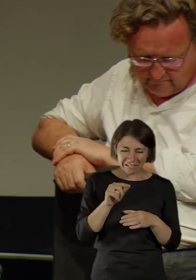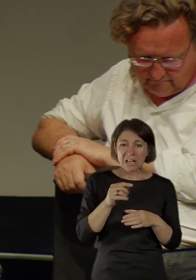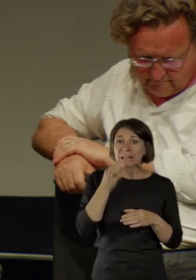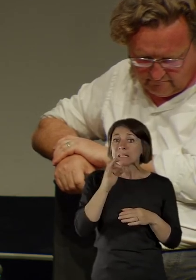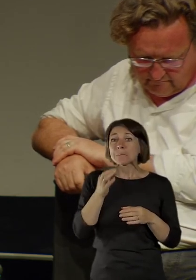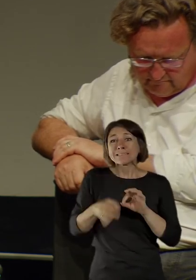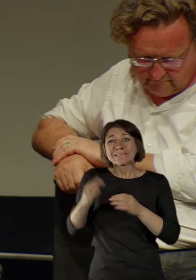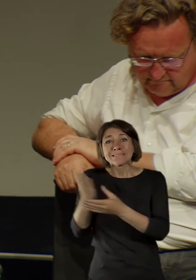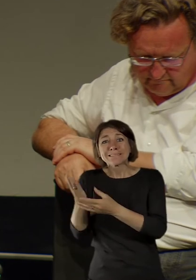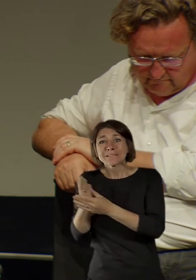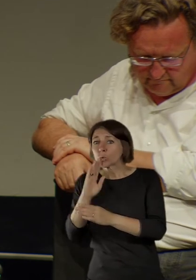jenom stanovuje obecná pravidla.